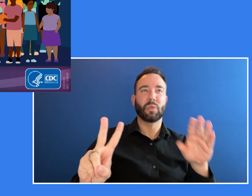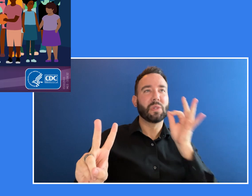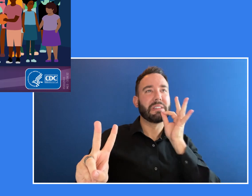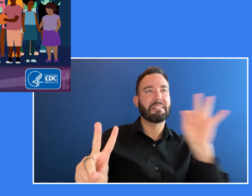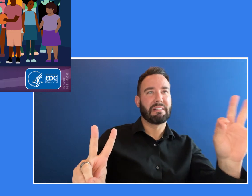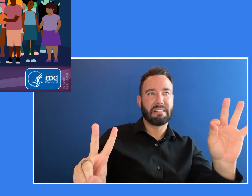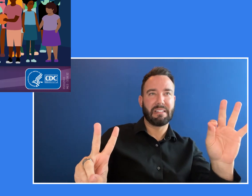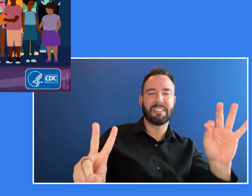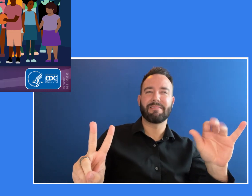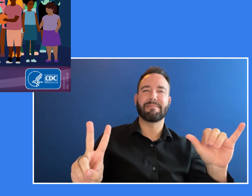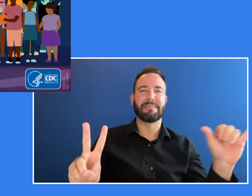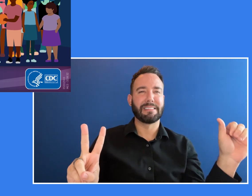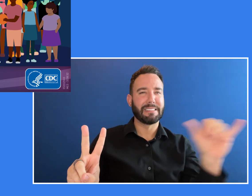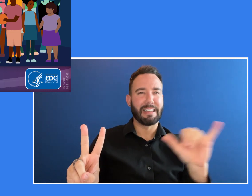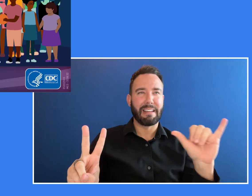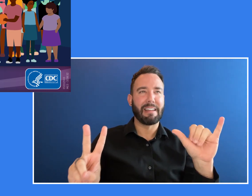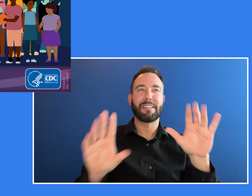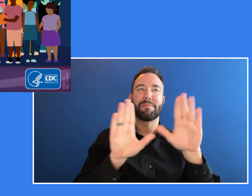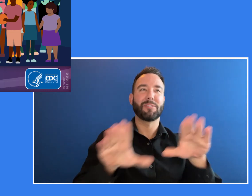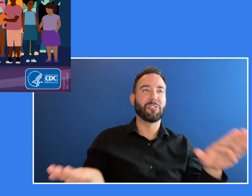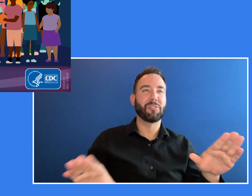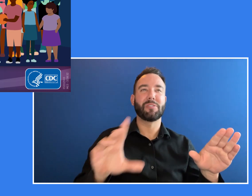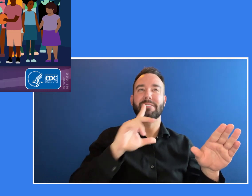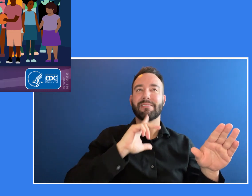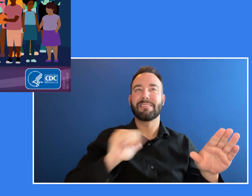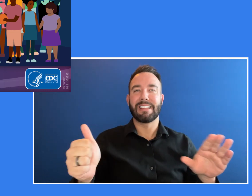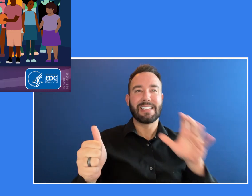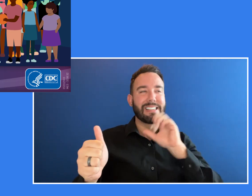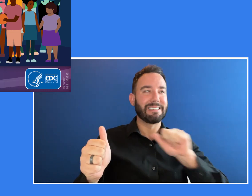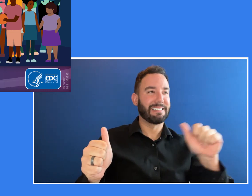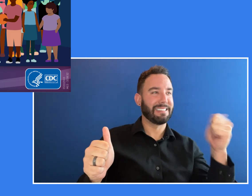A menos de la mitad de los niños de 2 a 16 años